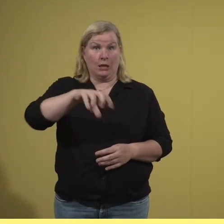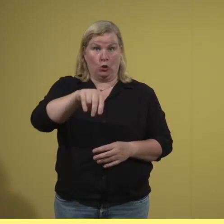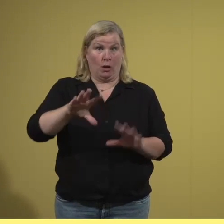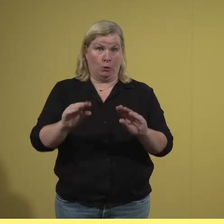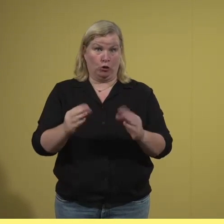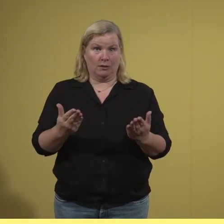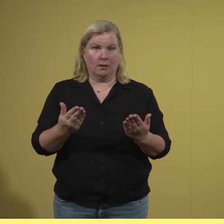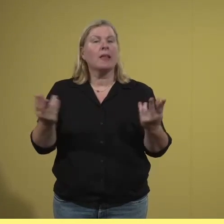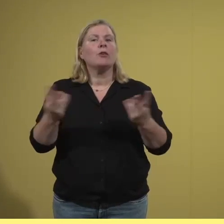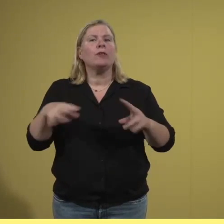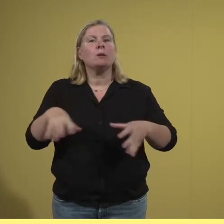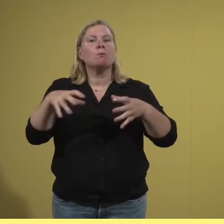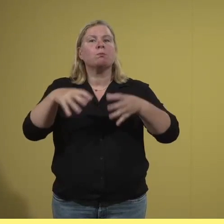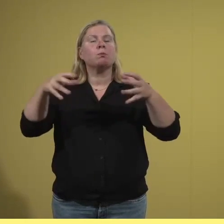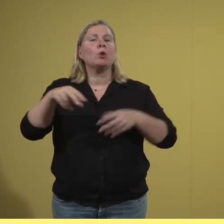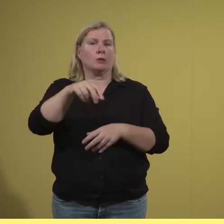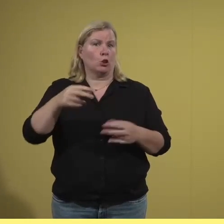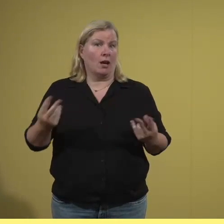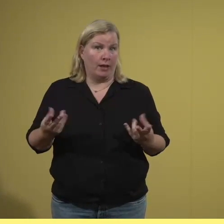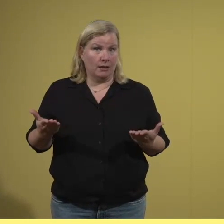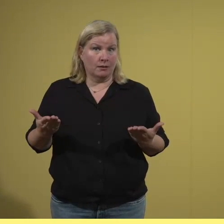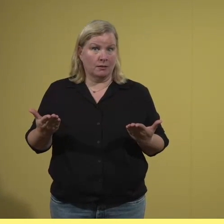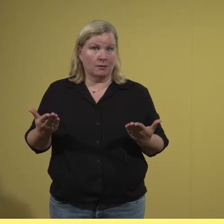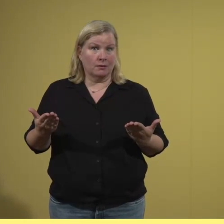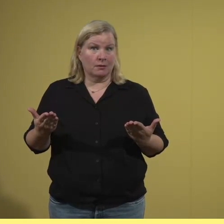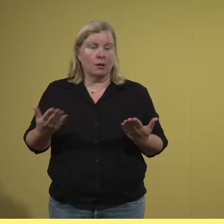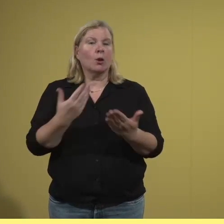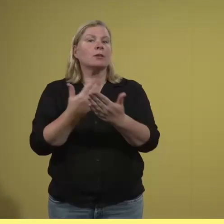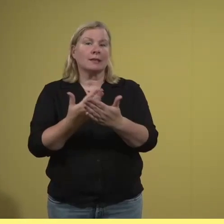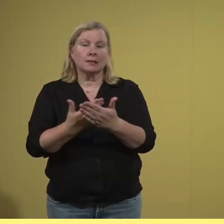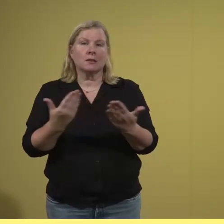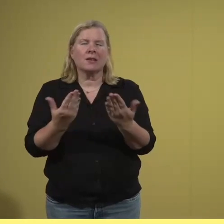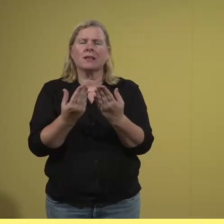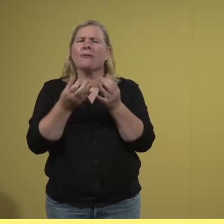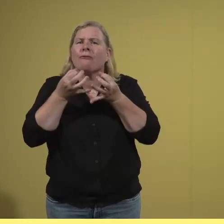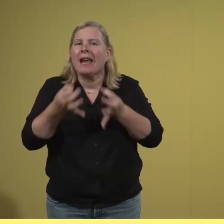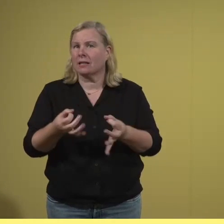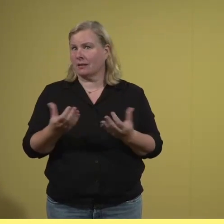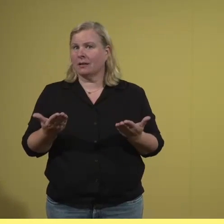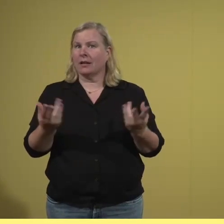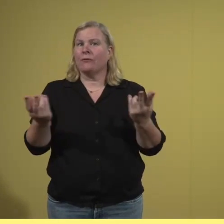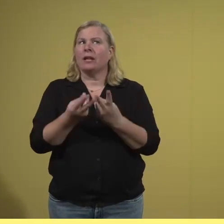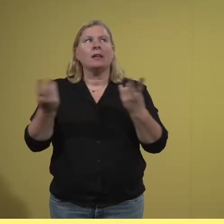Das sieht fast aus wie ein Puderzucker und der ist ganz fein.